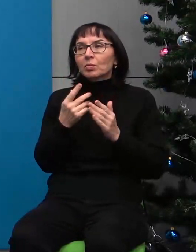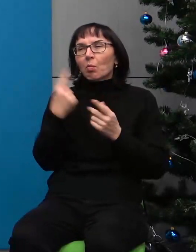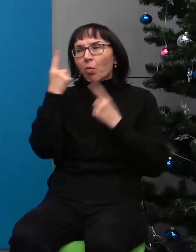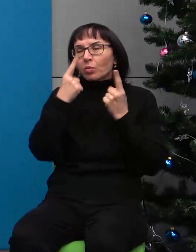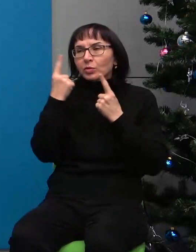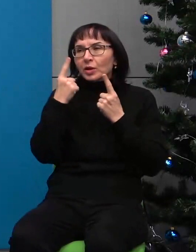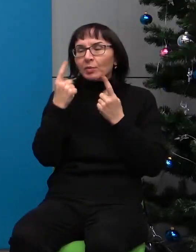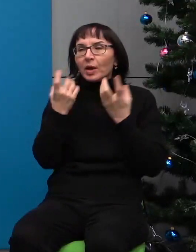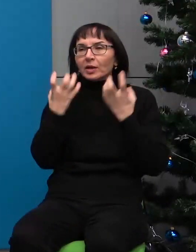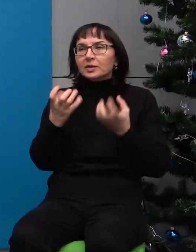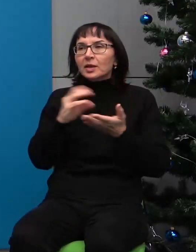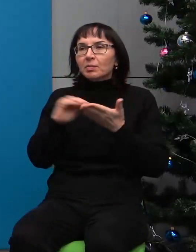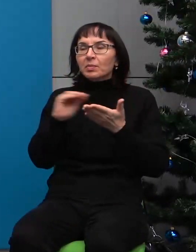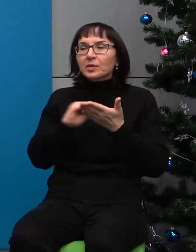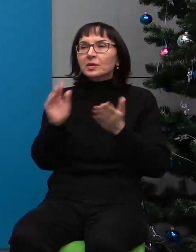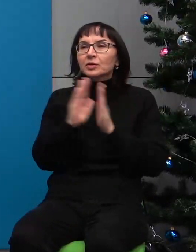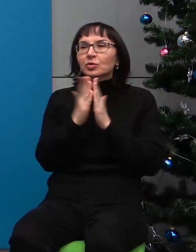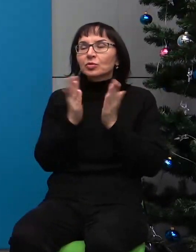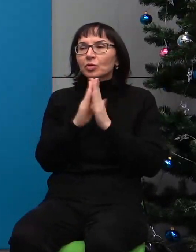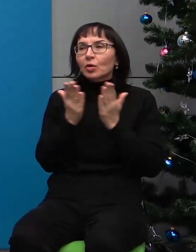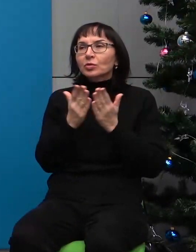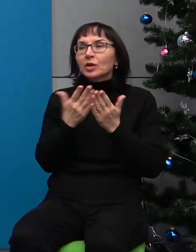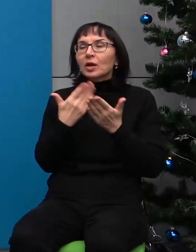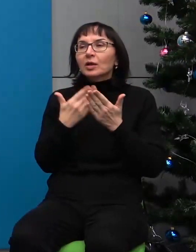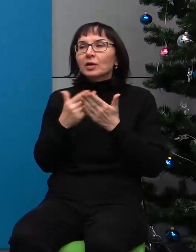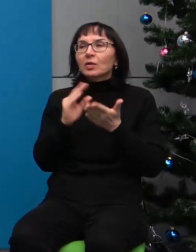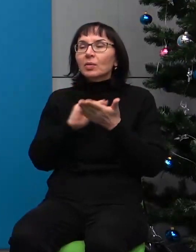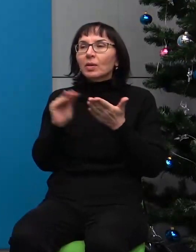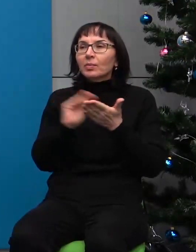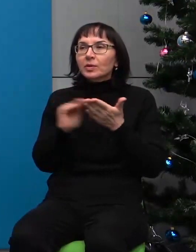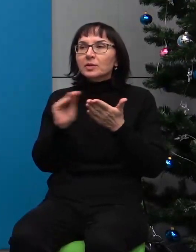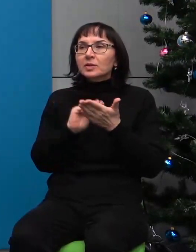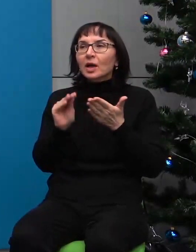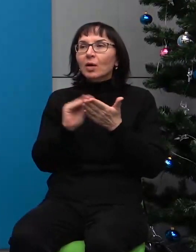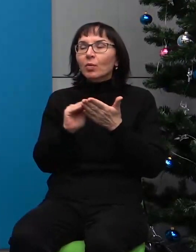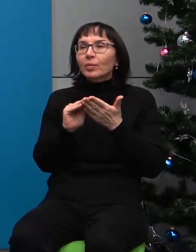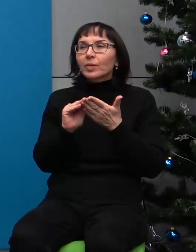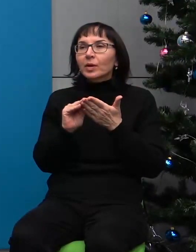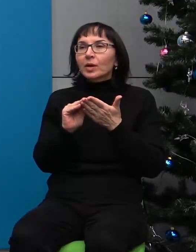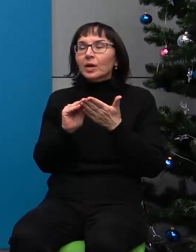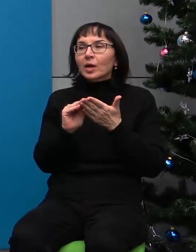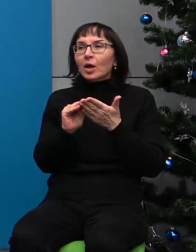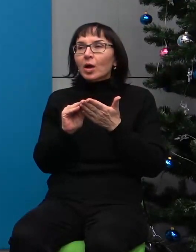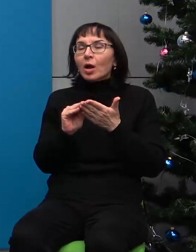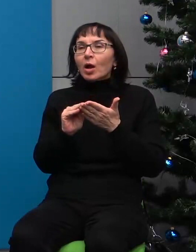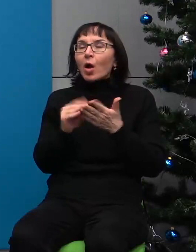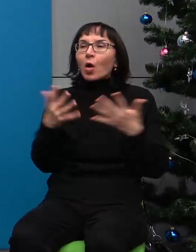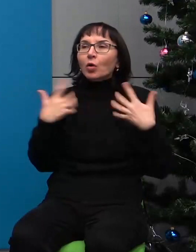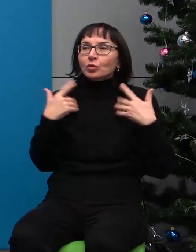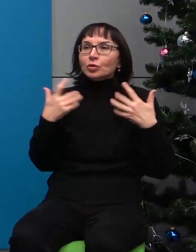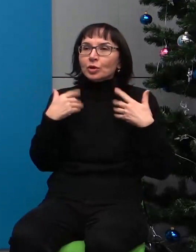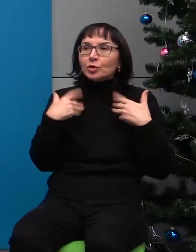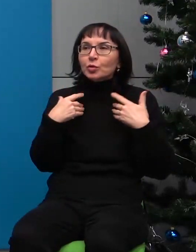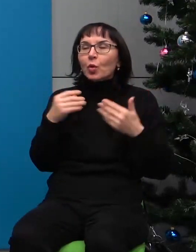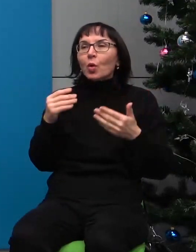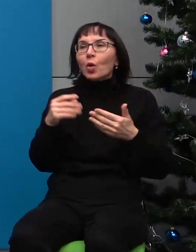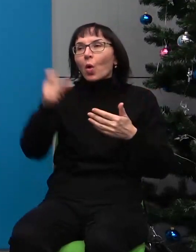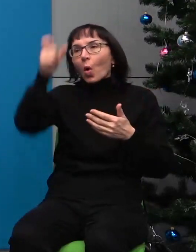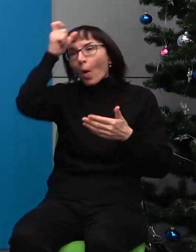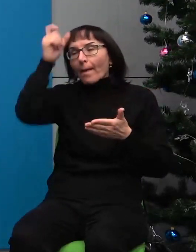że chcę pisać książki, dlatego że tak się złożyło, że napisałem biografię pisarza. To była moja pierwsza książka.